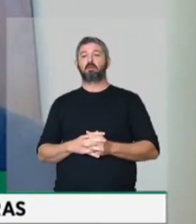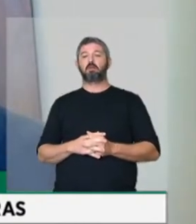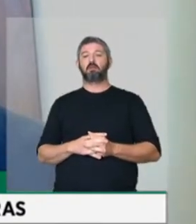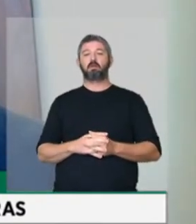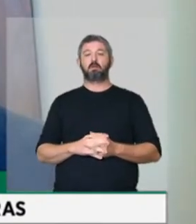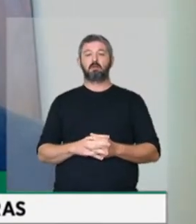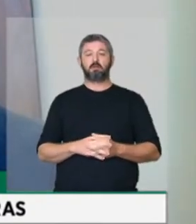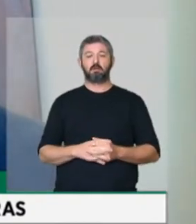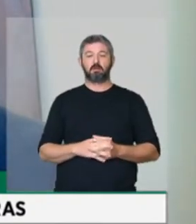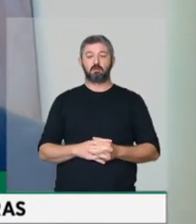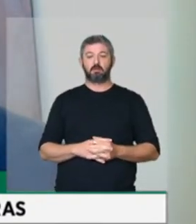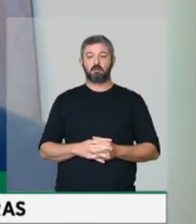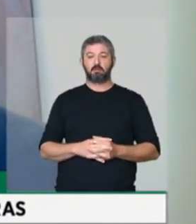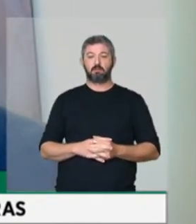POINT. DEPUTADO PAULO GANIME. -- [DEP. PAULO GANIME]: